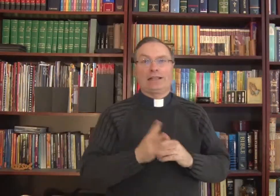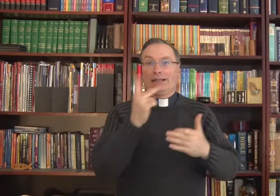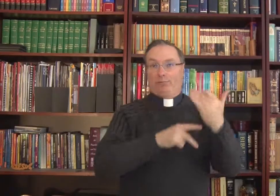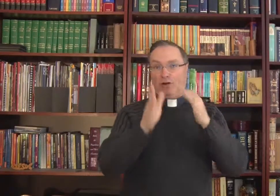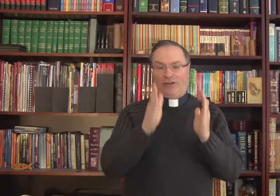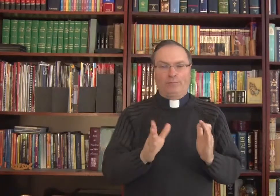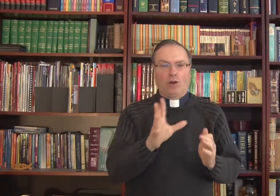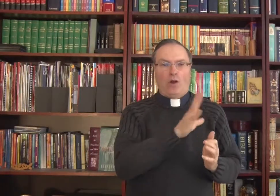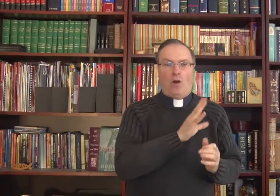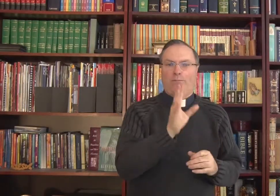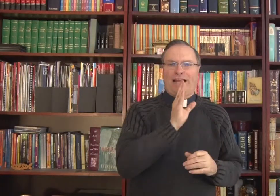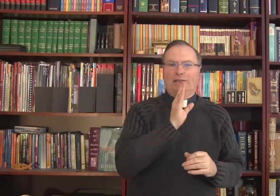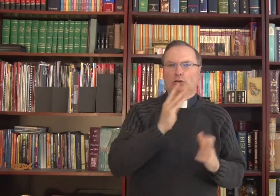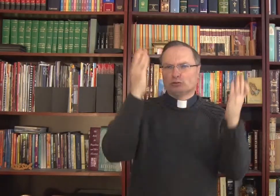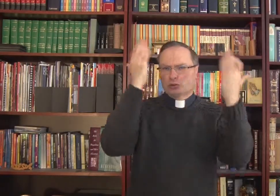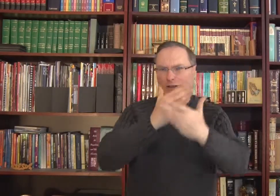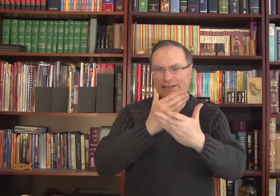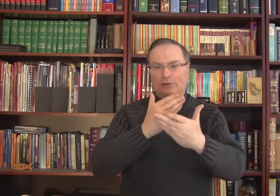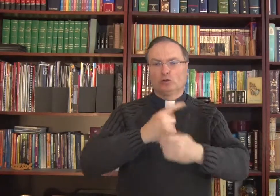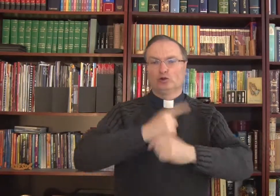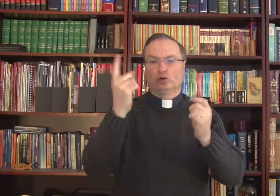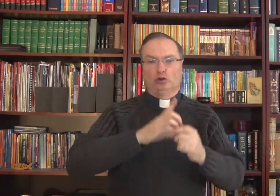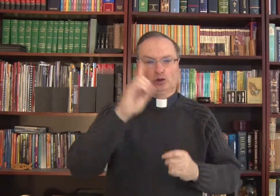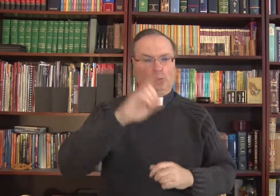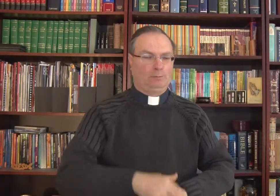Les prophètes avaient parlé de l’obscurité au jour de Dieu: